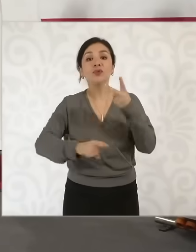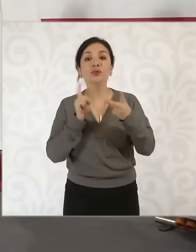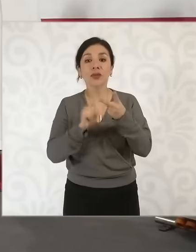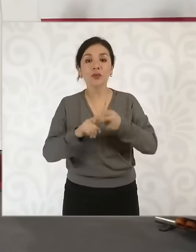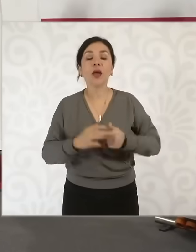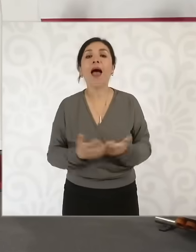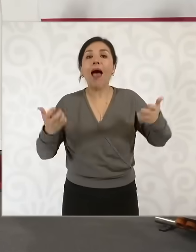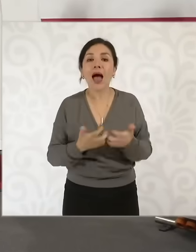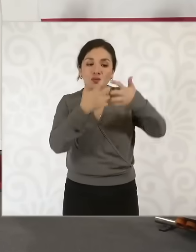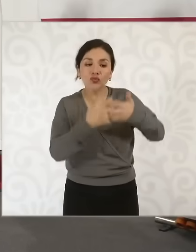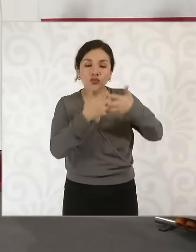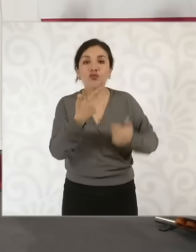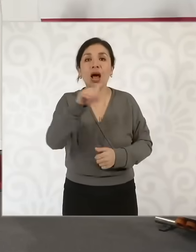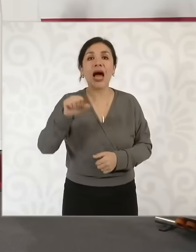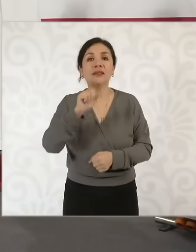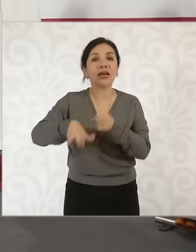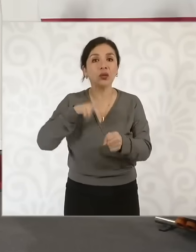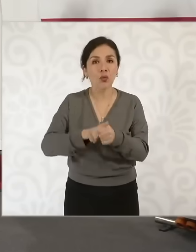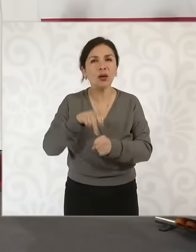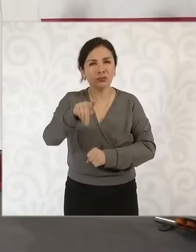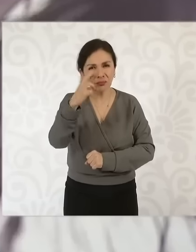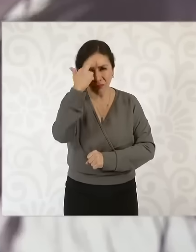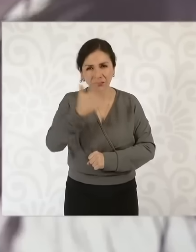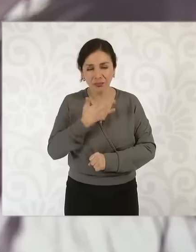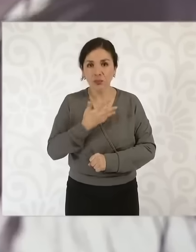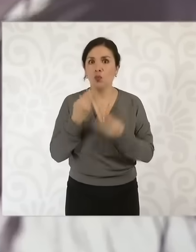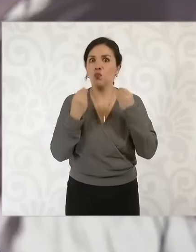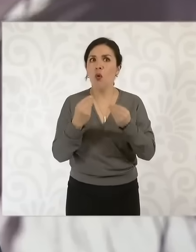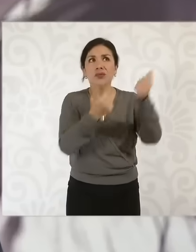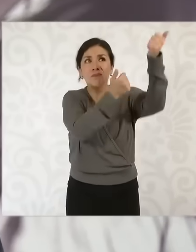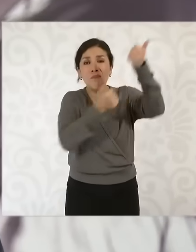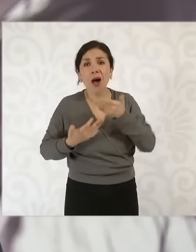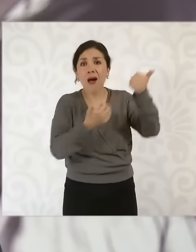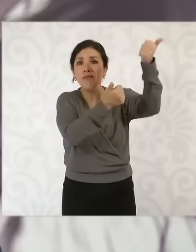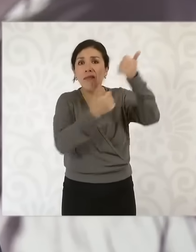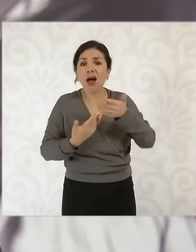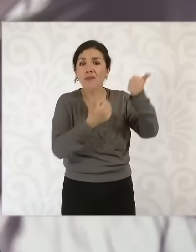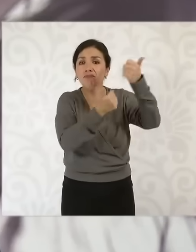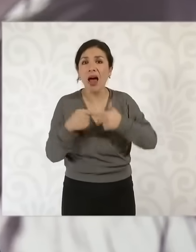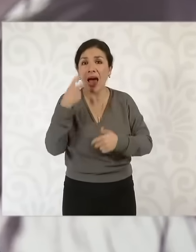natural. También hay que recordar que tenemos una importación muy importante de de ese energético y